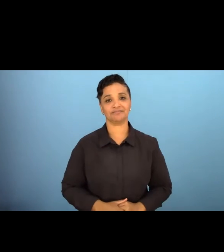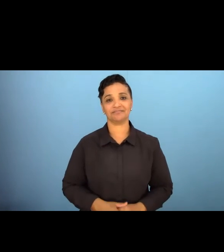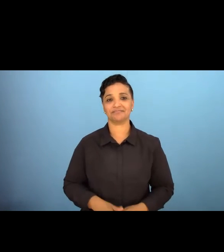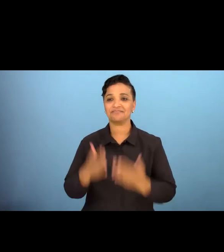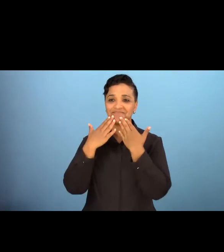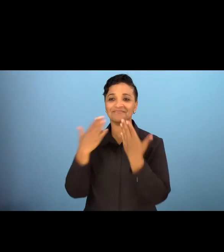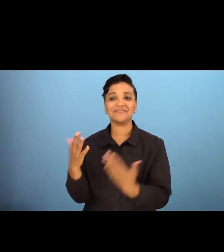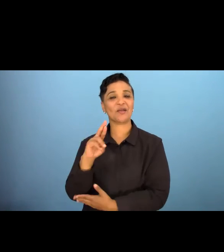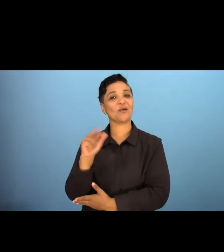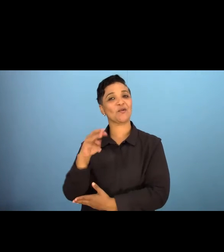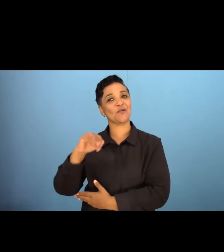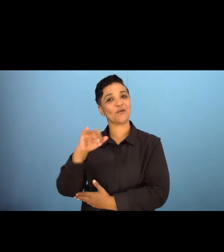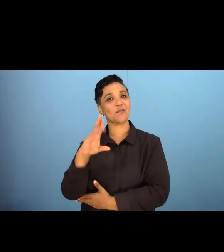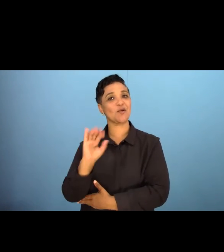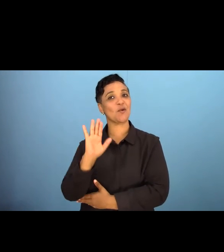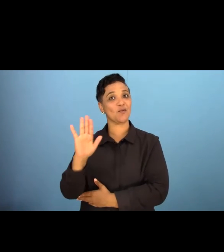(canales).